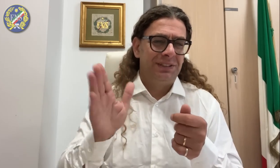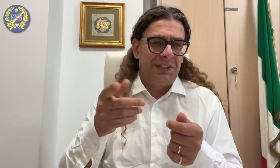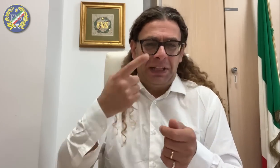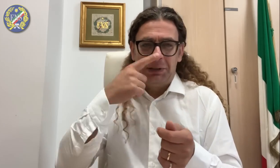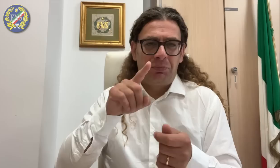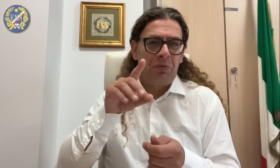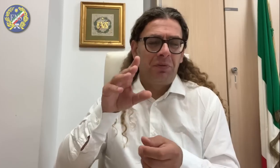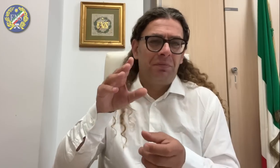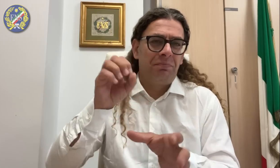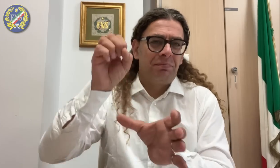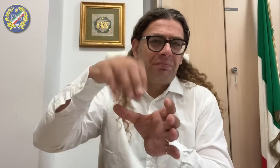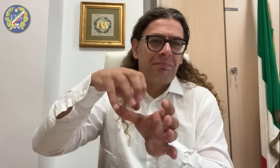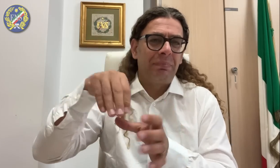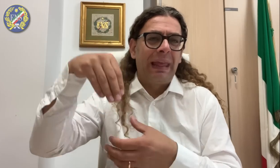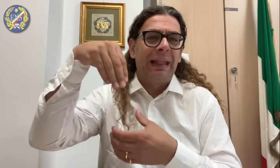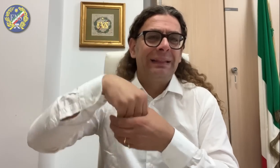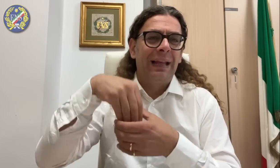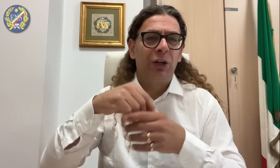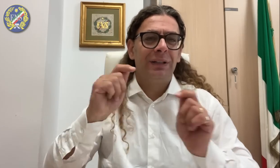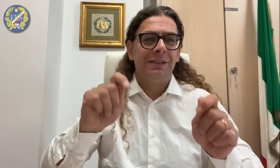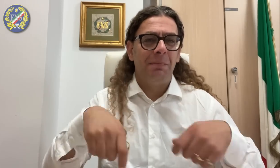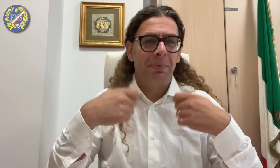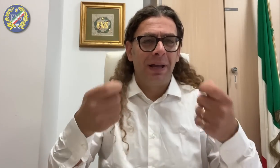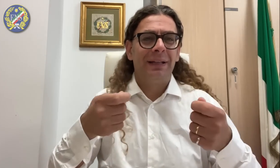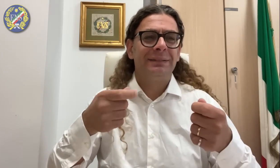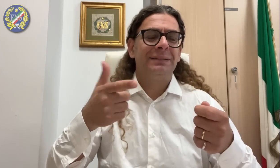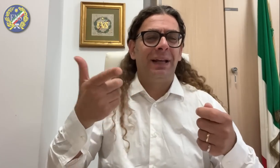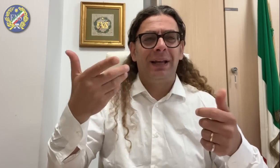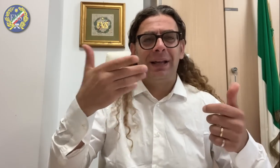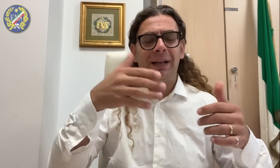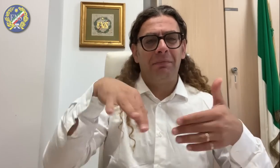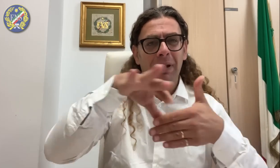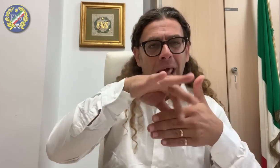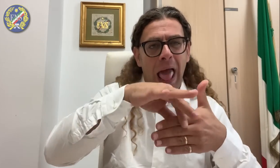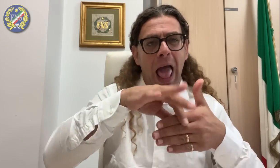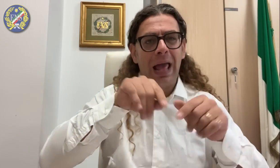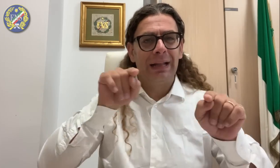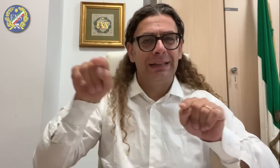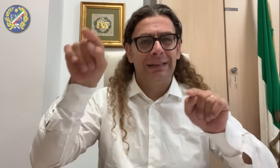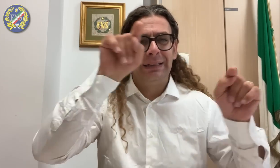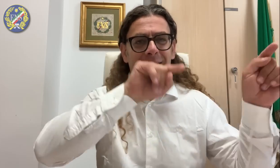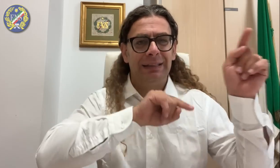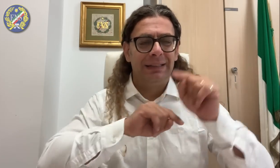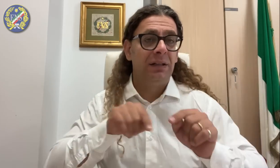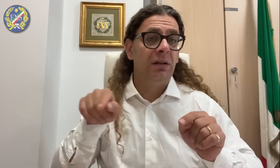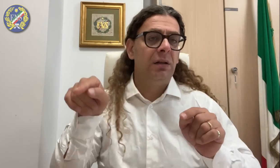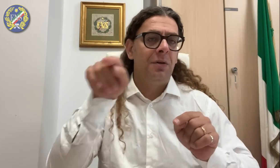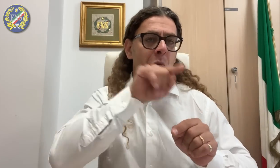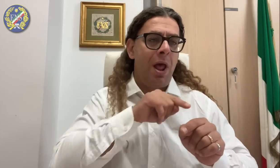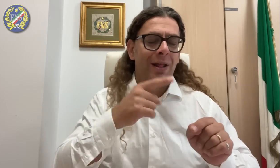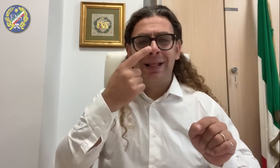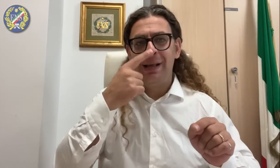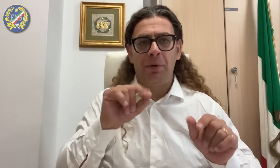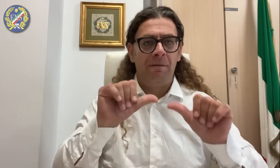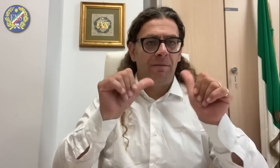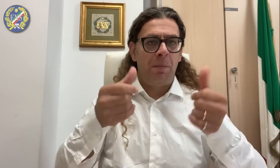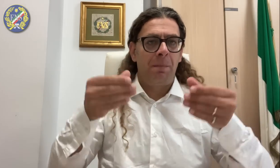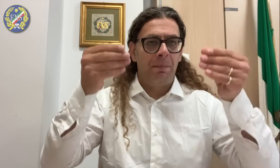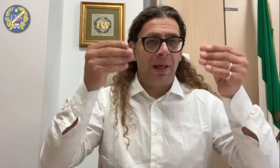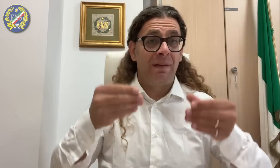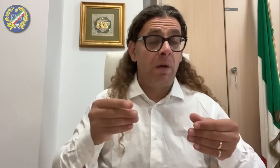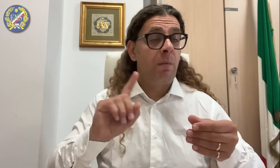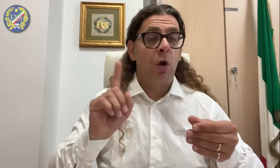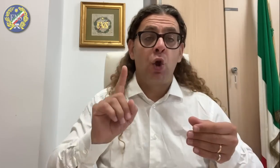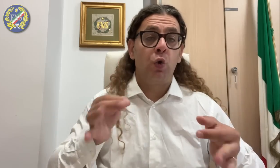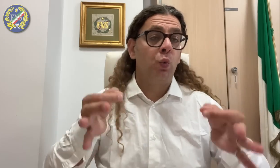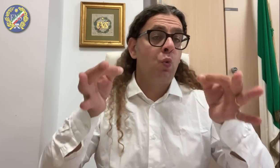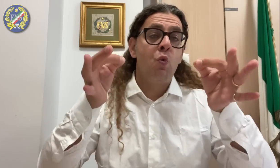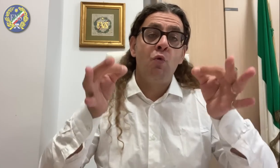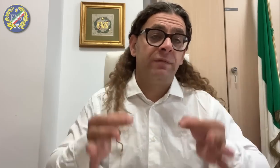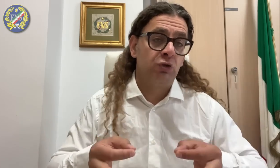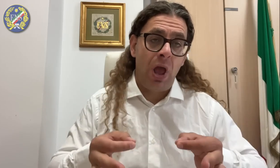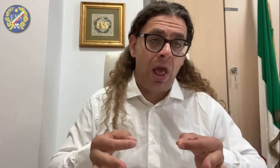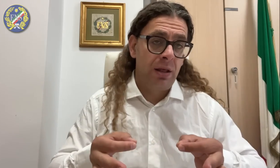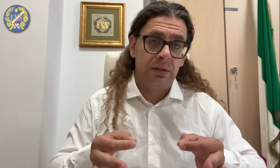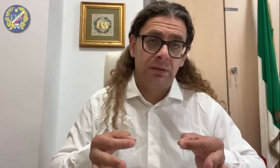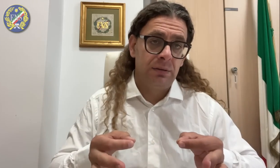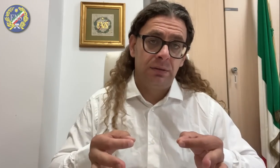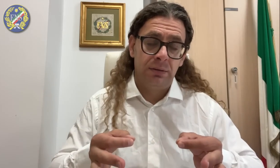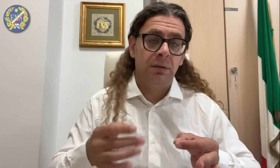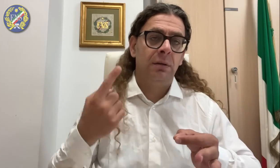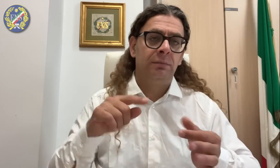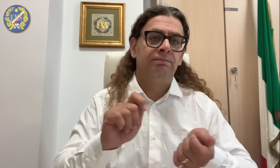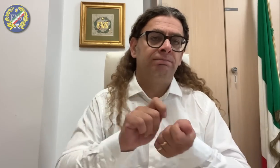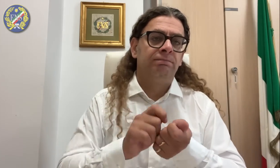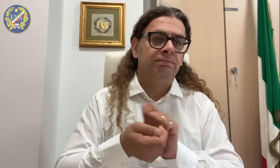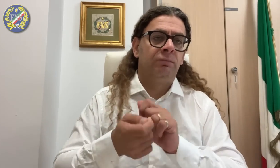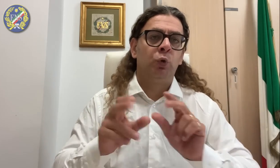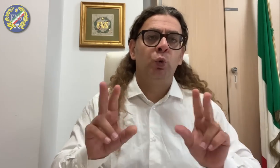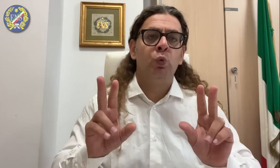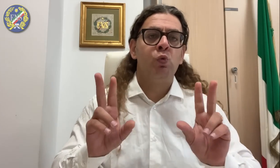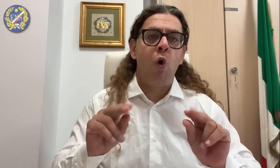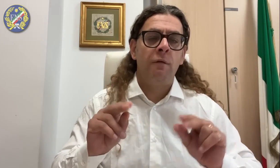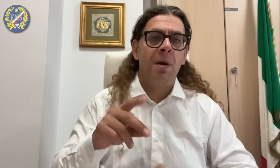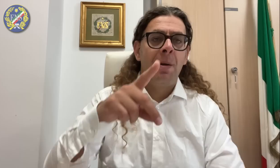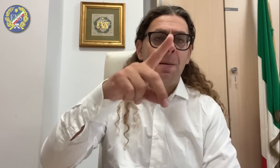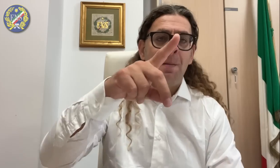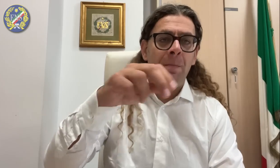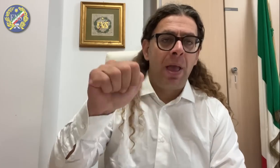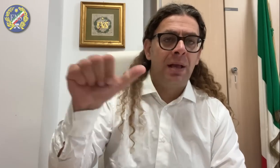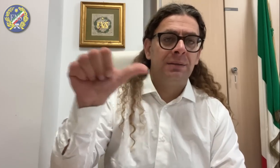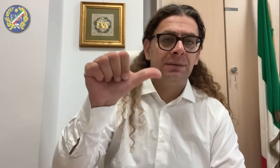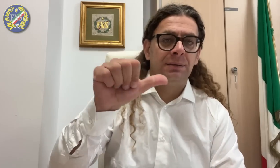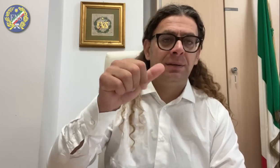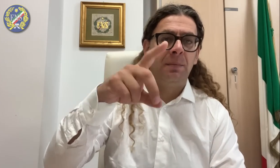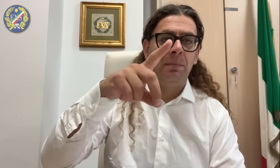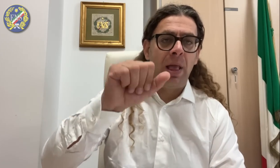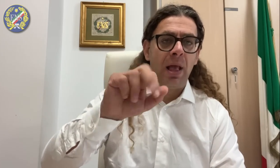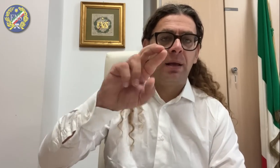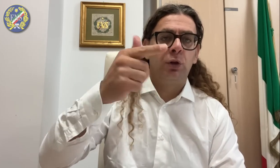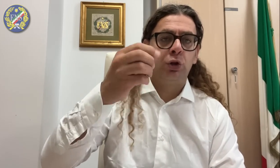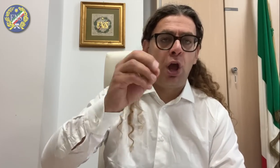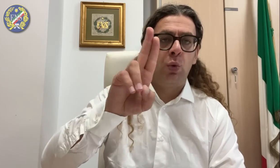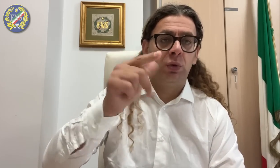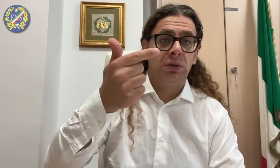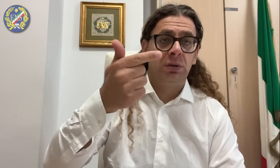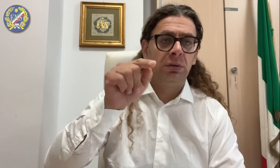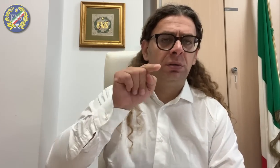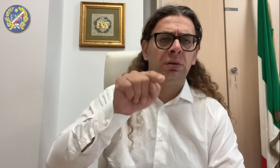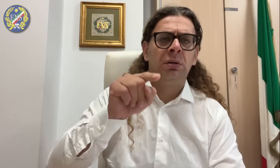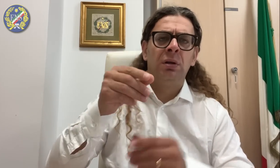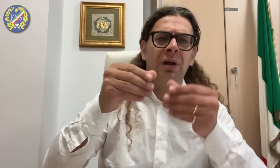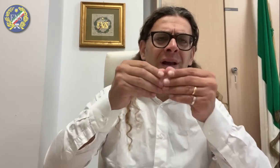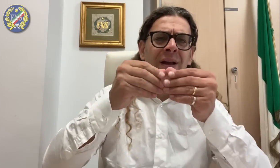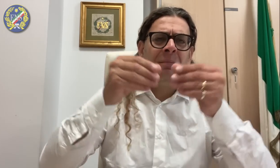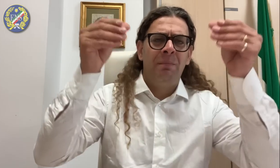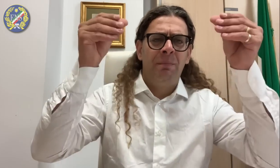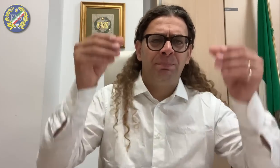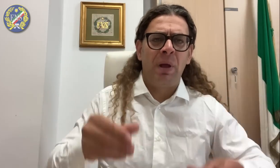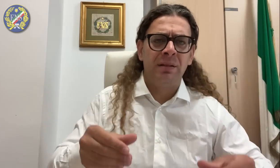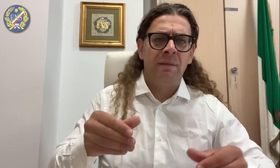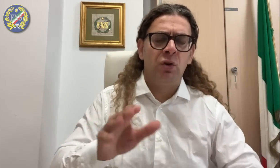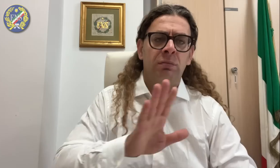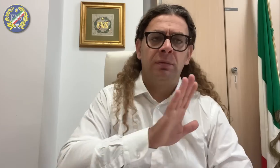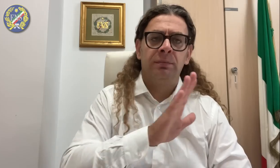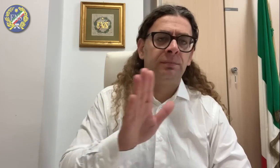utilizzata finora per registrare le entrate e le uscite e per caricare una serie di allegati, non è ufficiale, per questo è stato necessario ricorrere alla piattaforma PassPartout